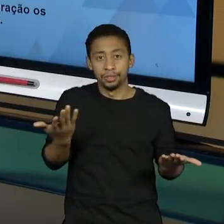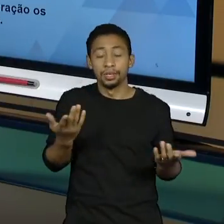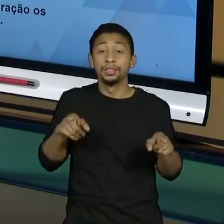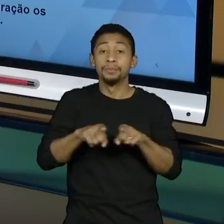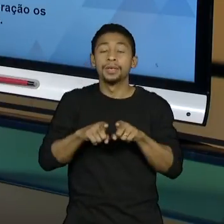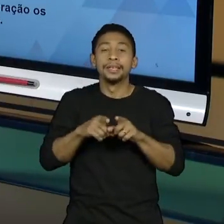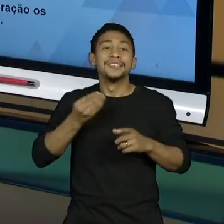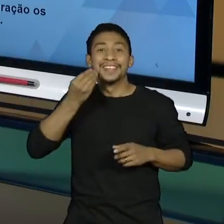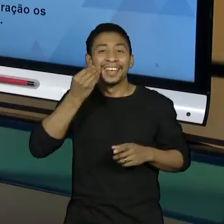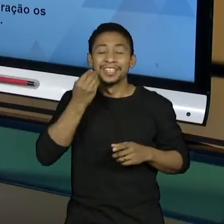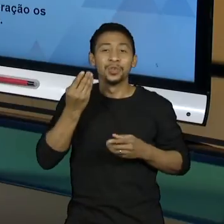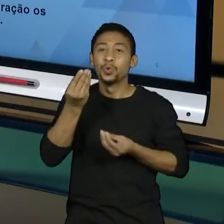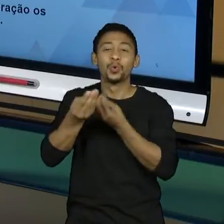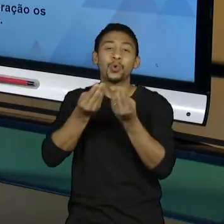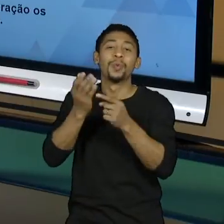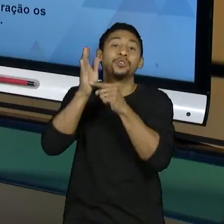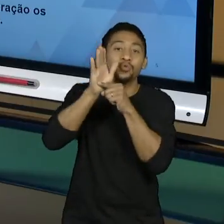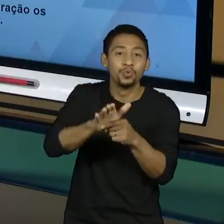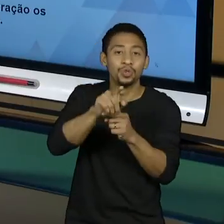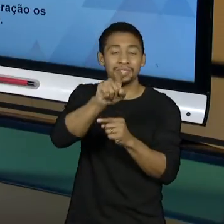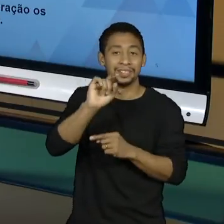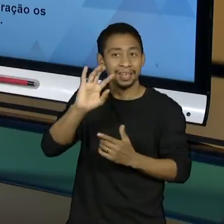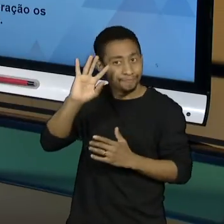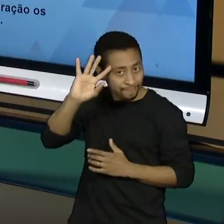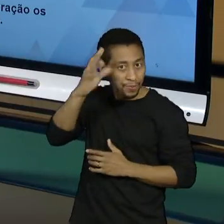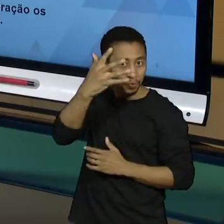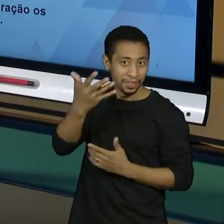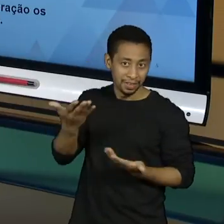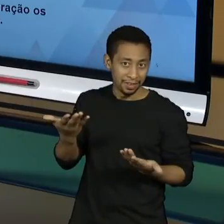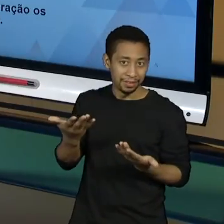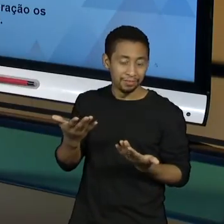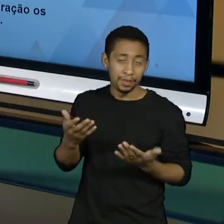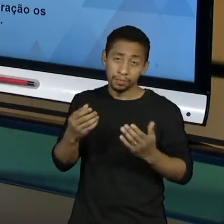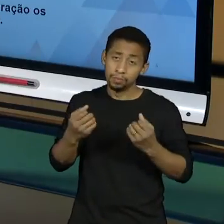SOLUÇÃO FINAL? ISSO TAMBÉM É IMPORTANTE VOCÊ DEIXAR CLARO. ENTÃO ESSES TRÊS PONTOS AQUI SÃO